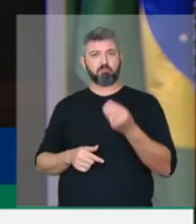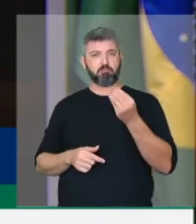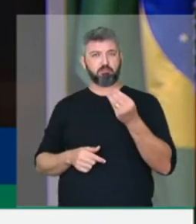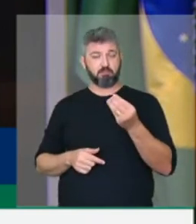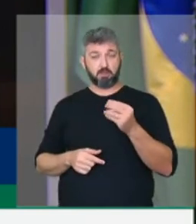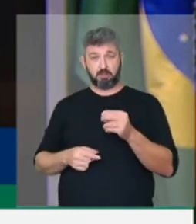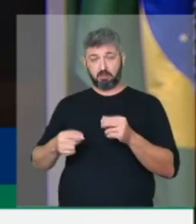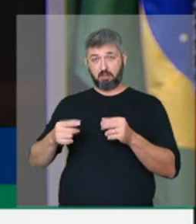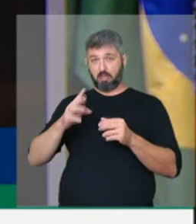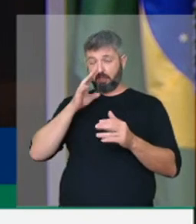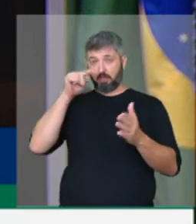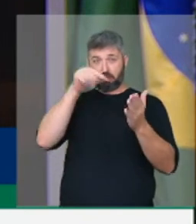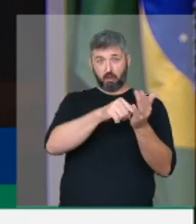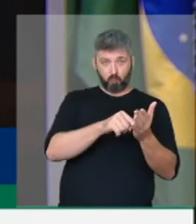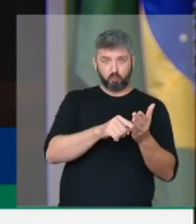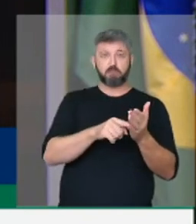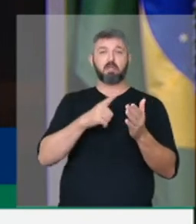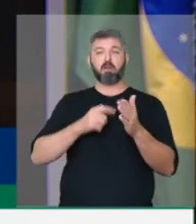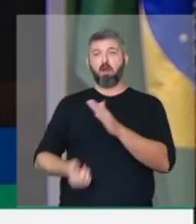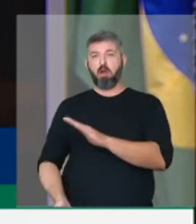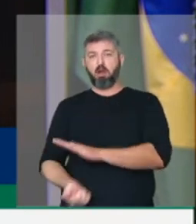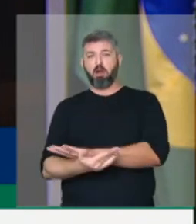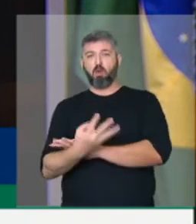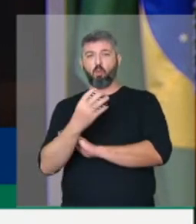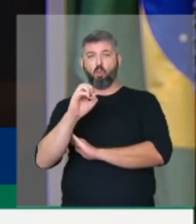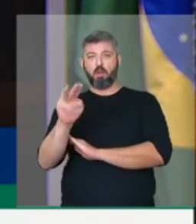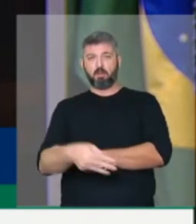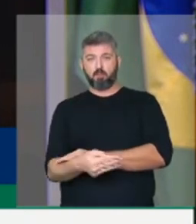SEGUNDO A DENÚNCIA, QUE INCLUI SUPOSTA PROPINA DE 40 MILHÕES A EMPRESA DARR UA É